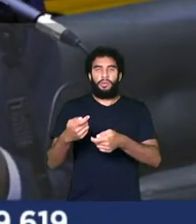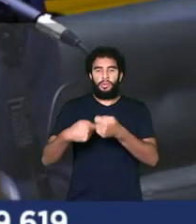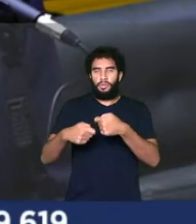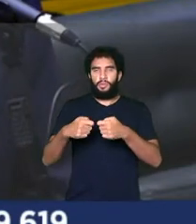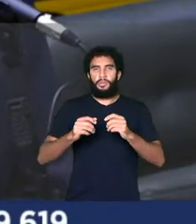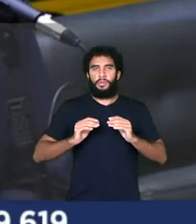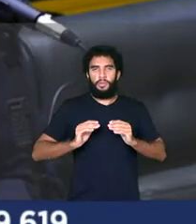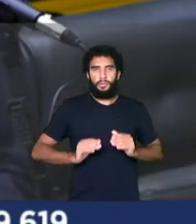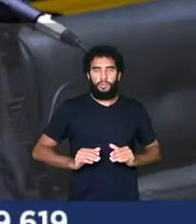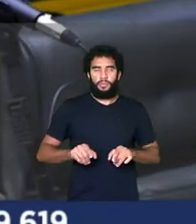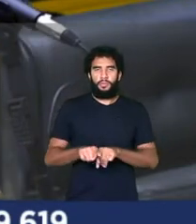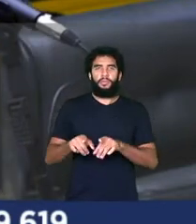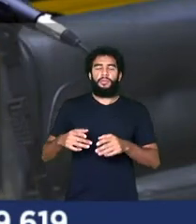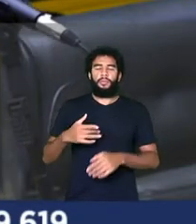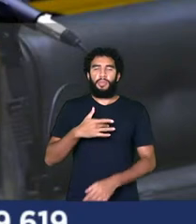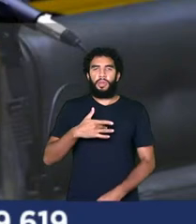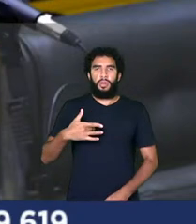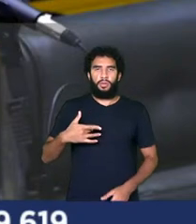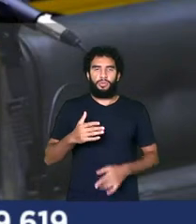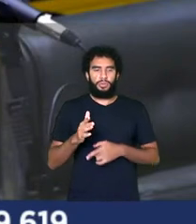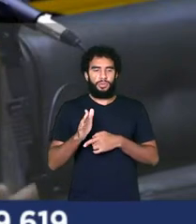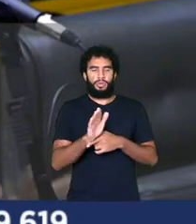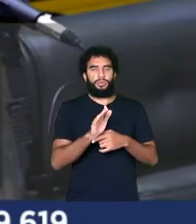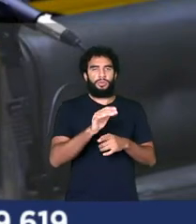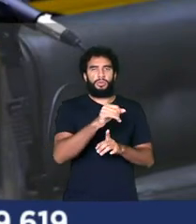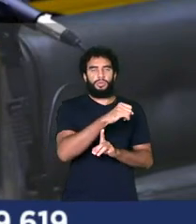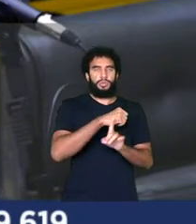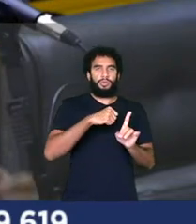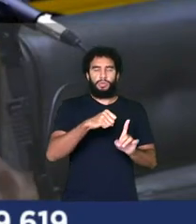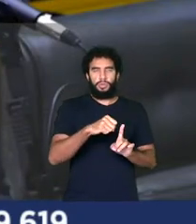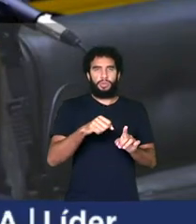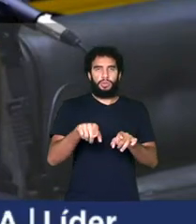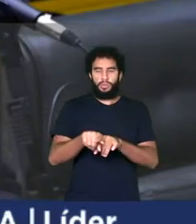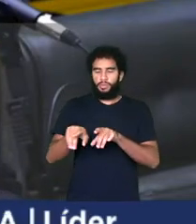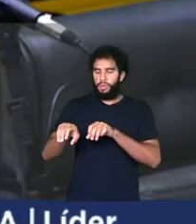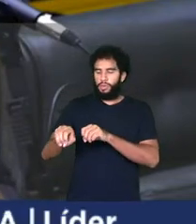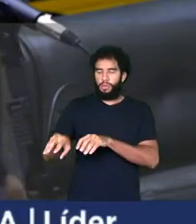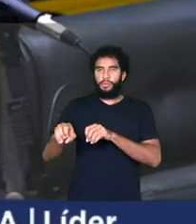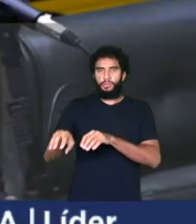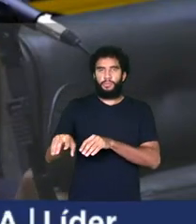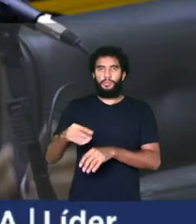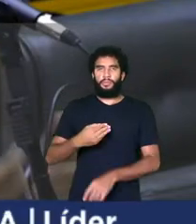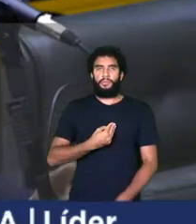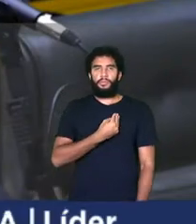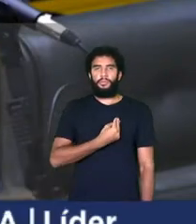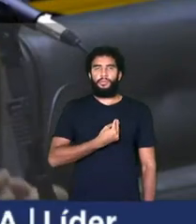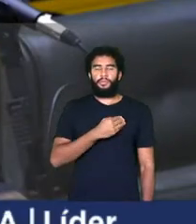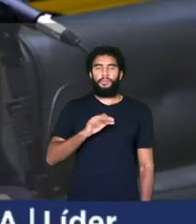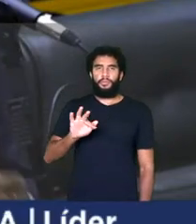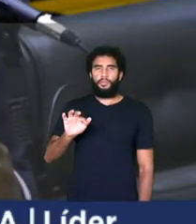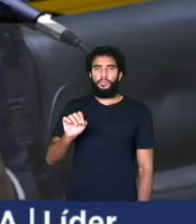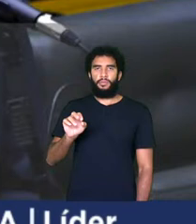MINISTÉRIO DA CIDADANIA, MINISTÉRIO DA SAÚDE, MINISTÉRIO DA ASSISTÊNCIA SOCIAL, E EDUCAÇÃO, QUE TIVERAM PRESENTES NO FÓRUM DO